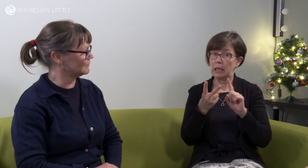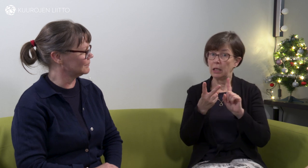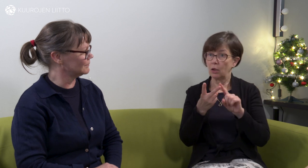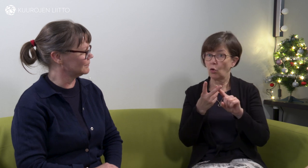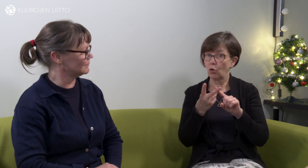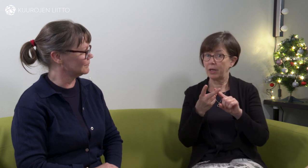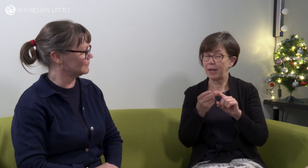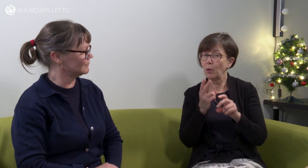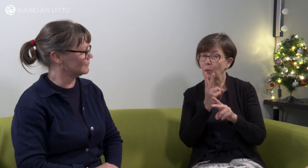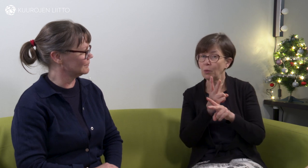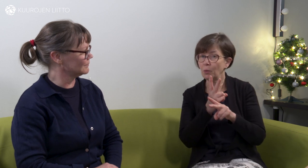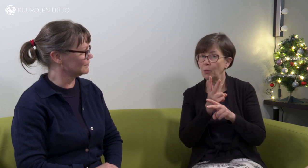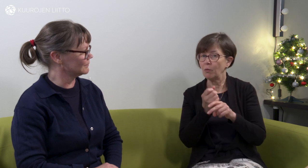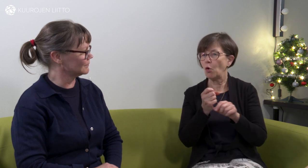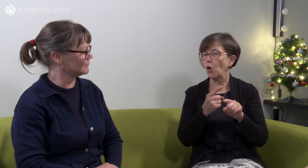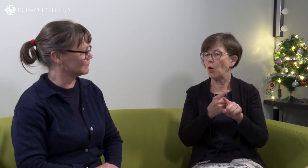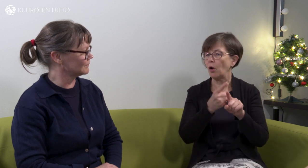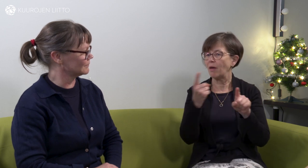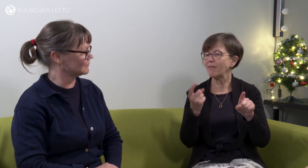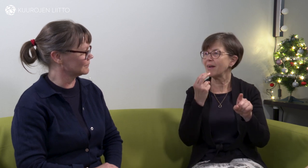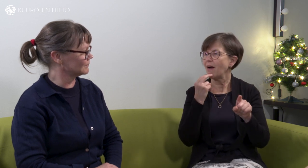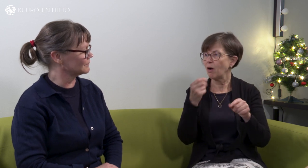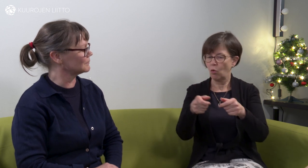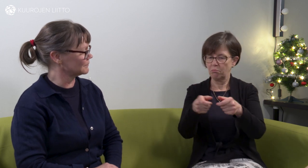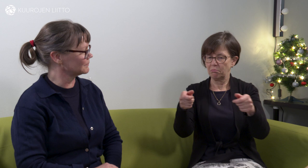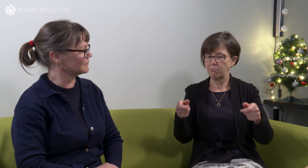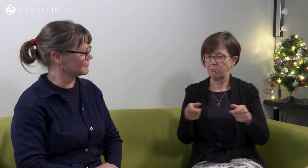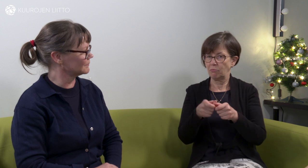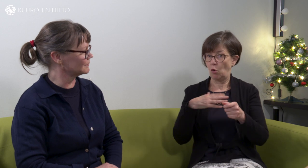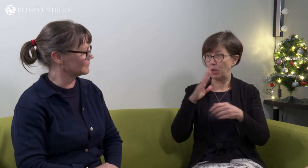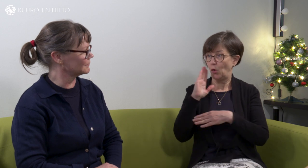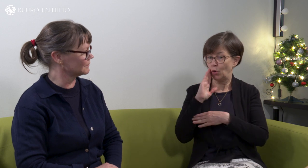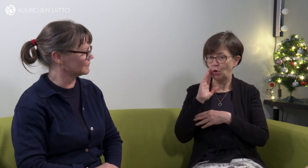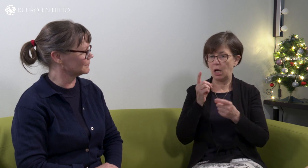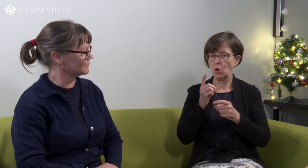Kotona kannattaa olla myös erillinen vara-akku siltä varalta, -